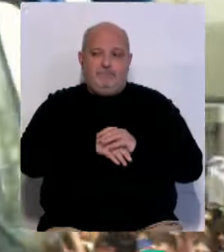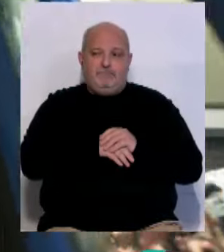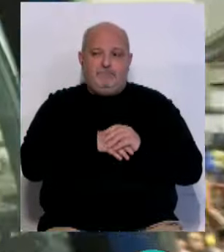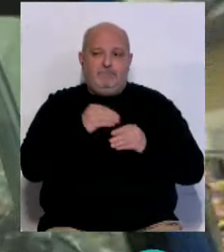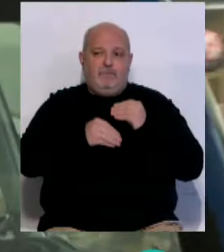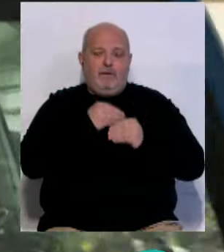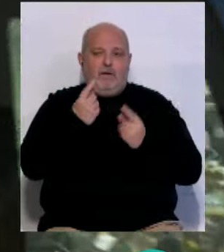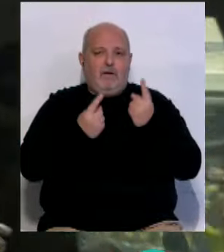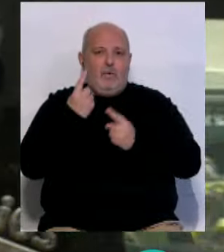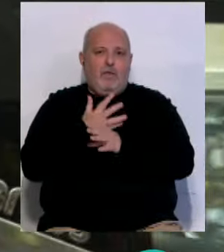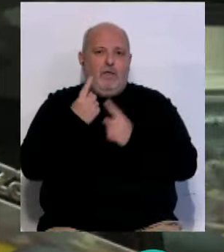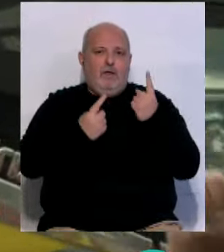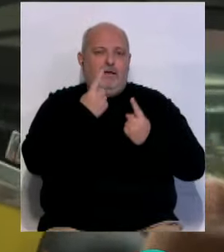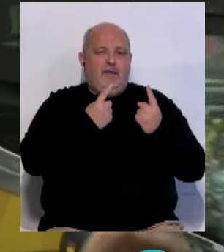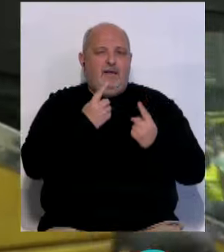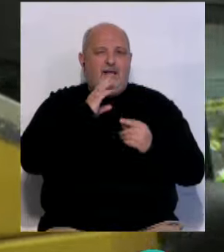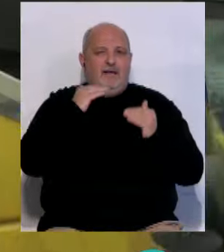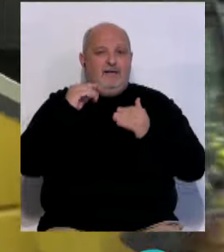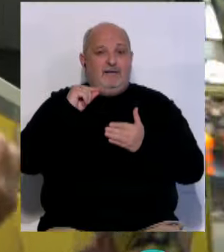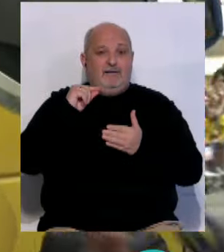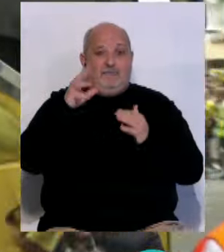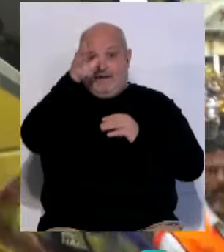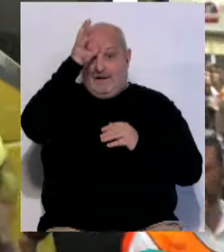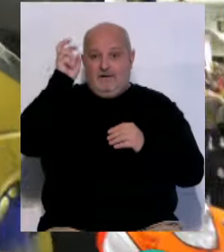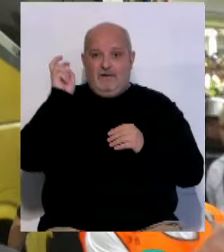muchos jugadores sobre todo los que vinieron en este mercado de verano que tenían que marcar la